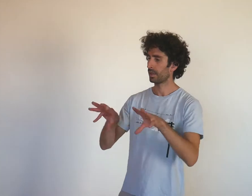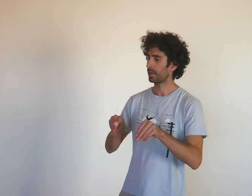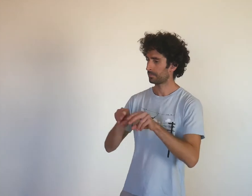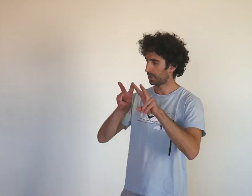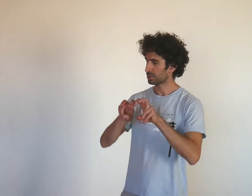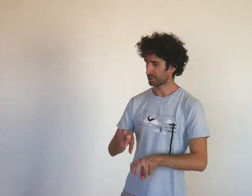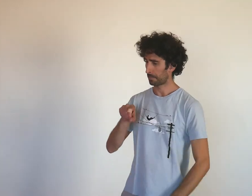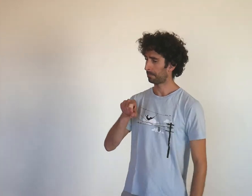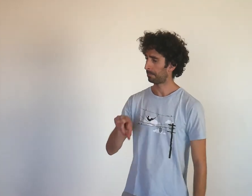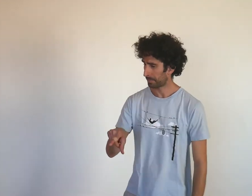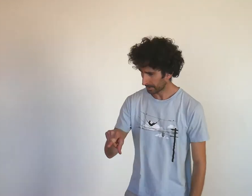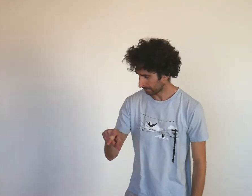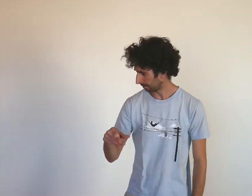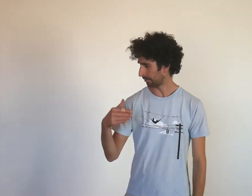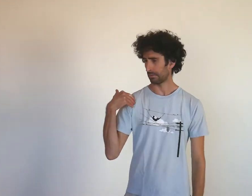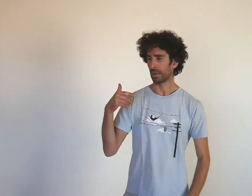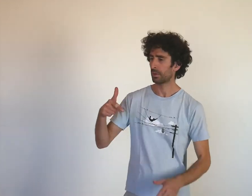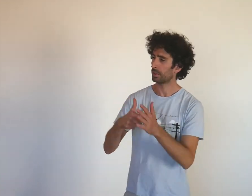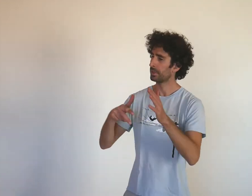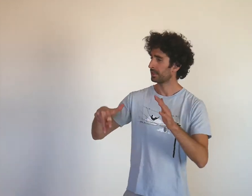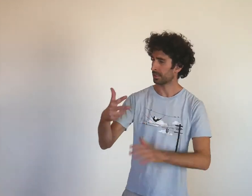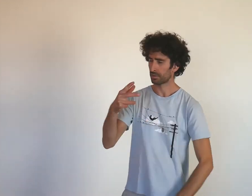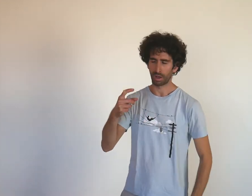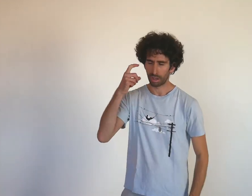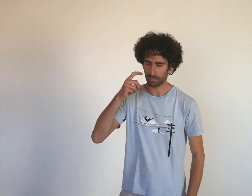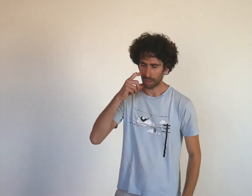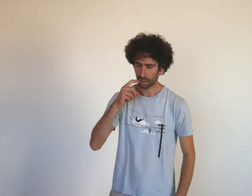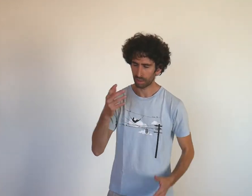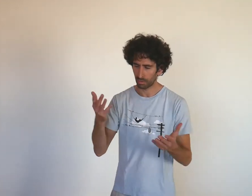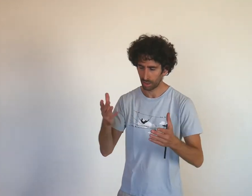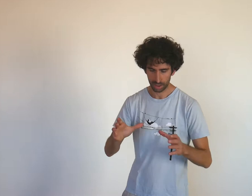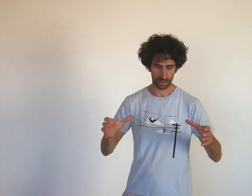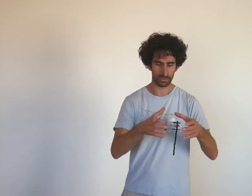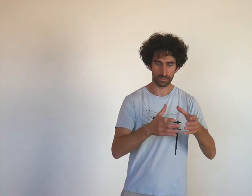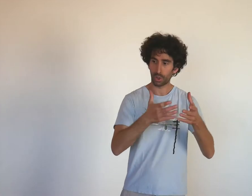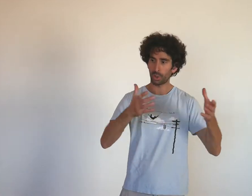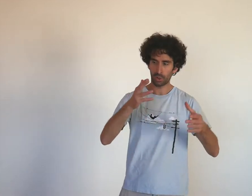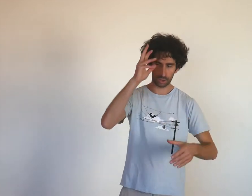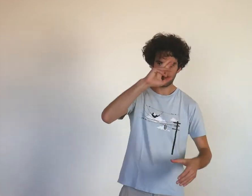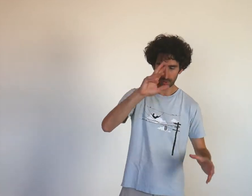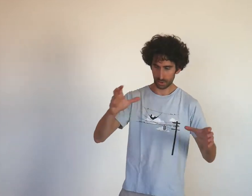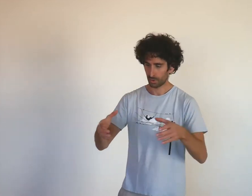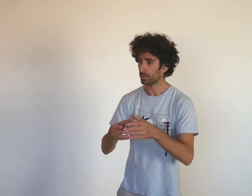Cette équipe de recherche, en 2013, a remarqué que les grands rêveurs,